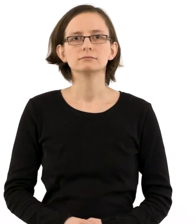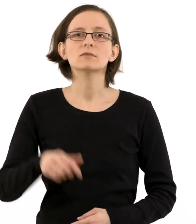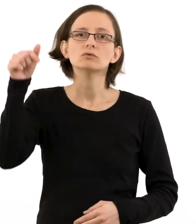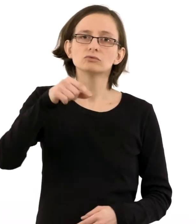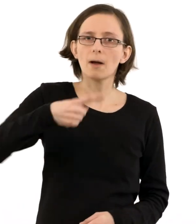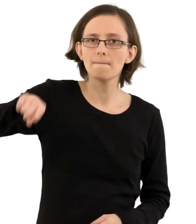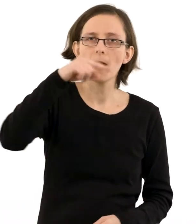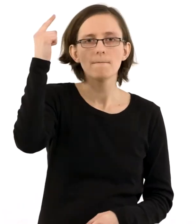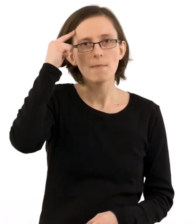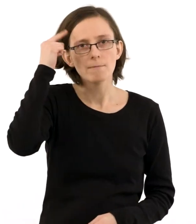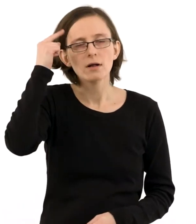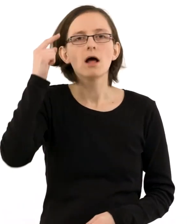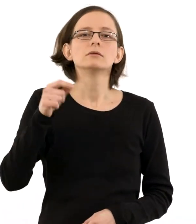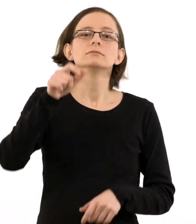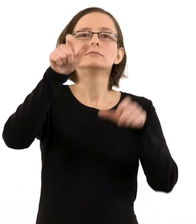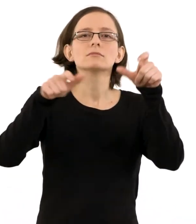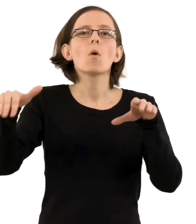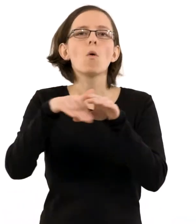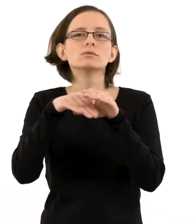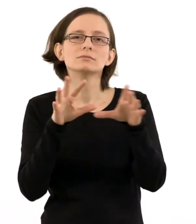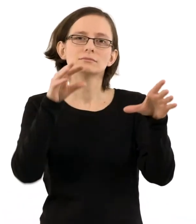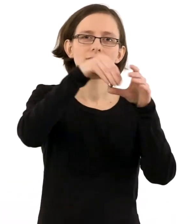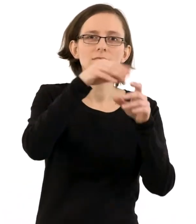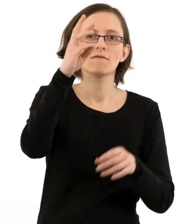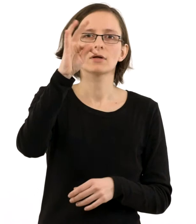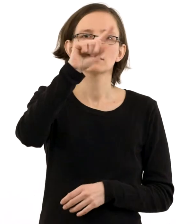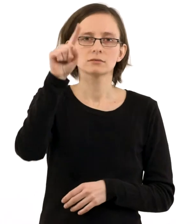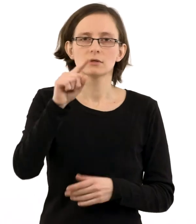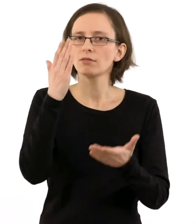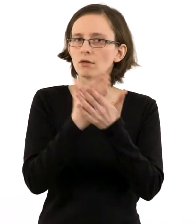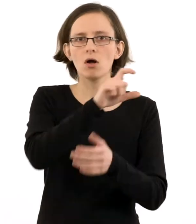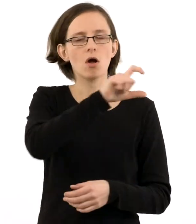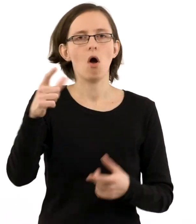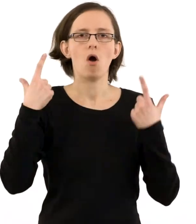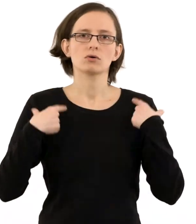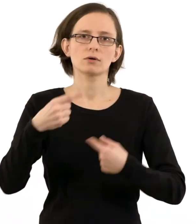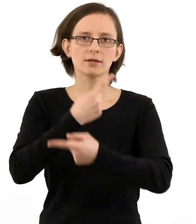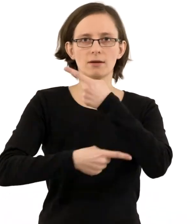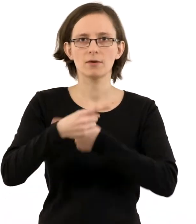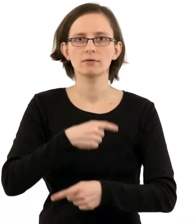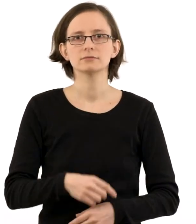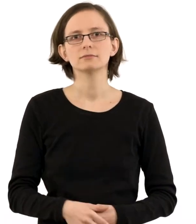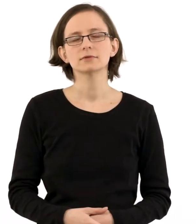Trzeba pamiętać, że uczestnikami takich warsztatów mogą być jedynie osoby niepełnosprawne.